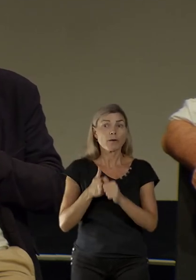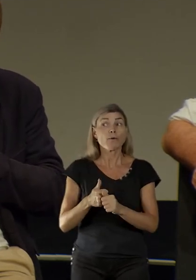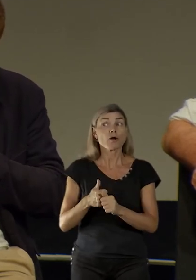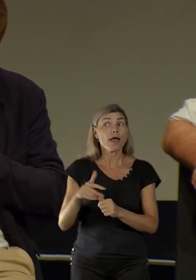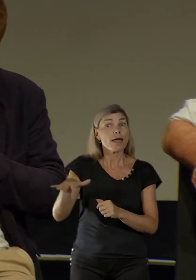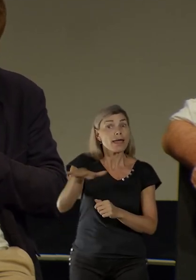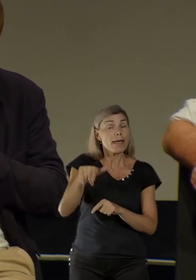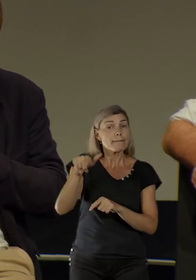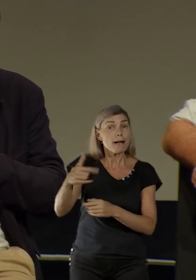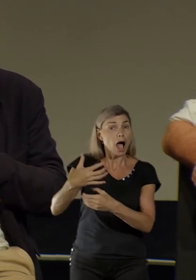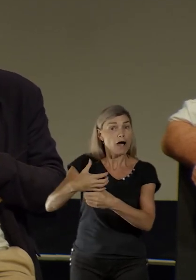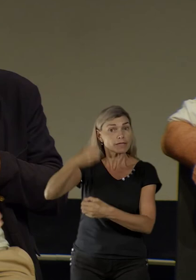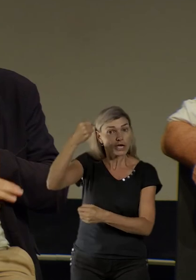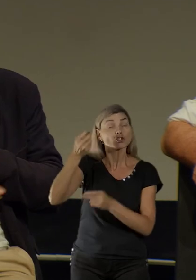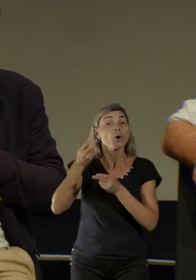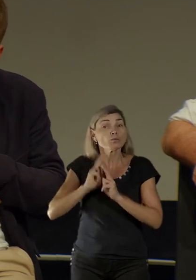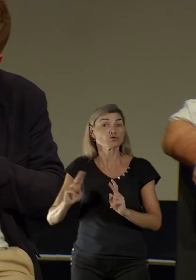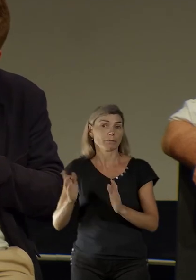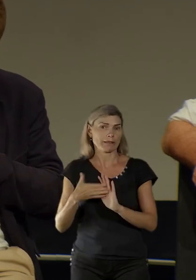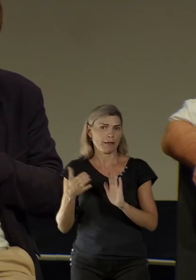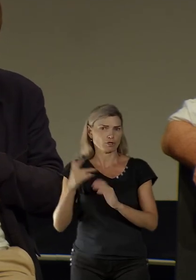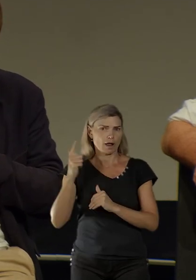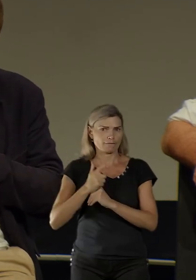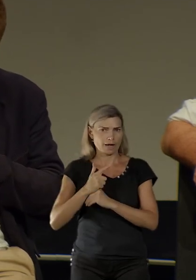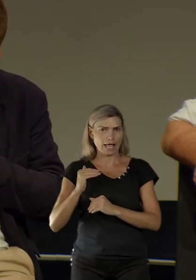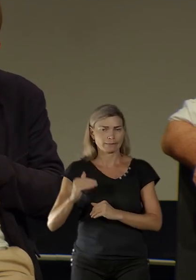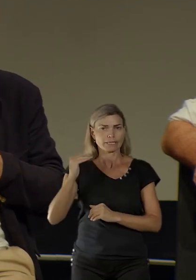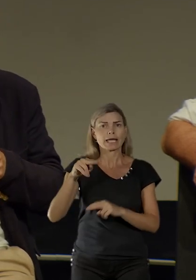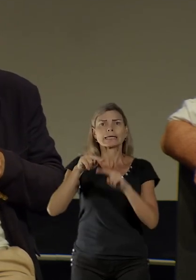i dvanáctipodlažní dominanty. Pokud ostatní zbytek zástavby je šestipodlažní.